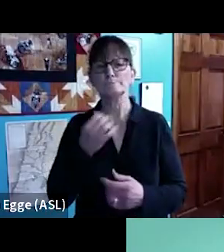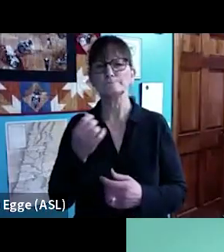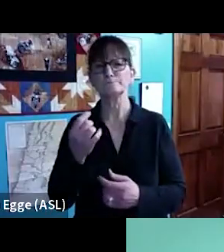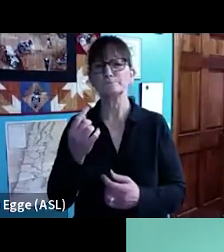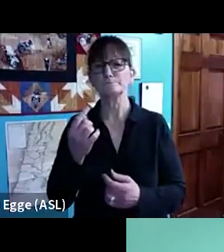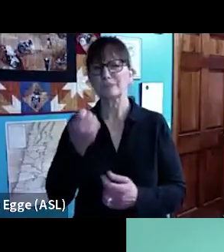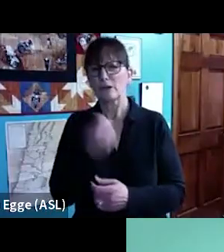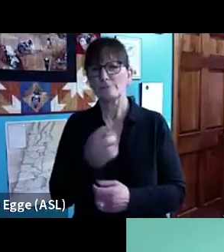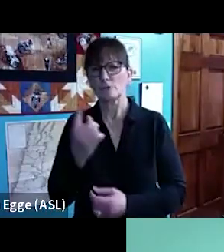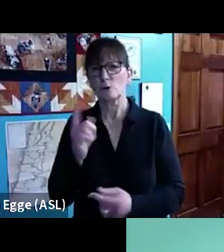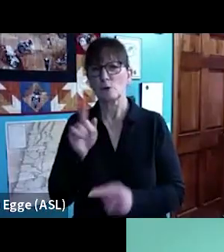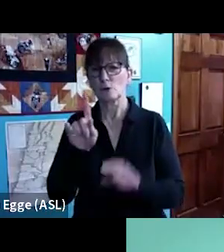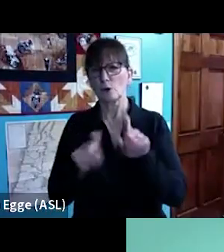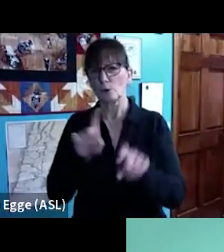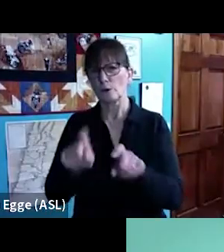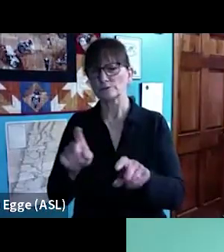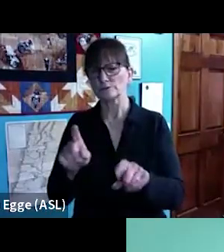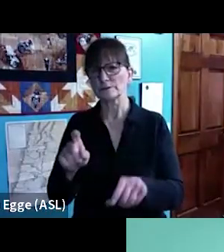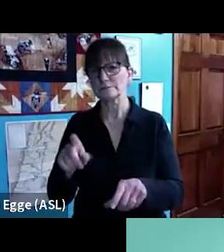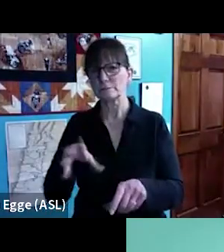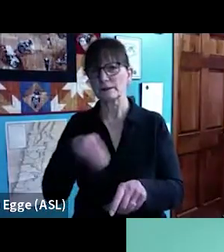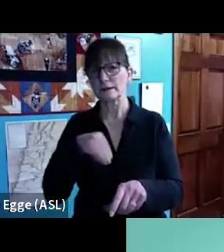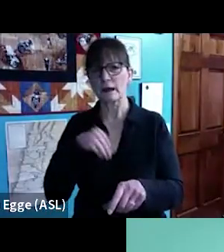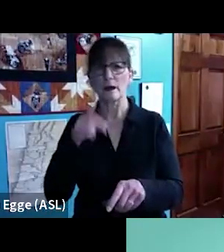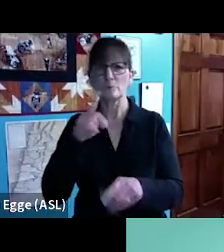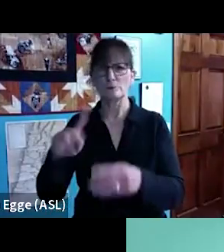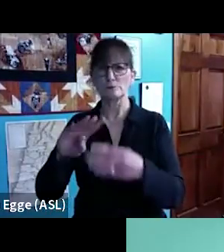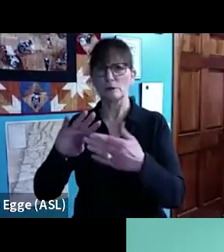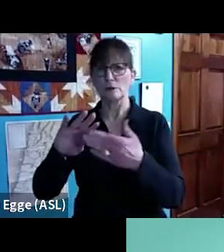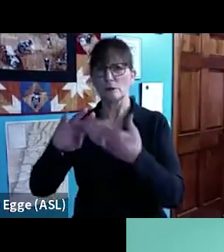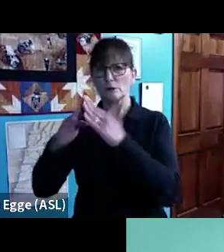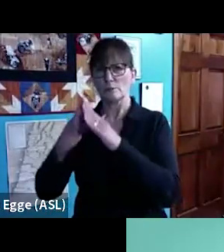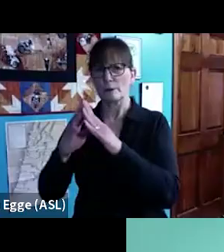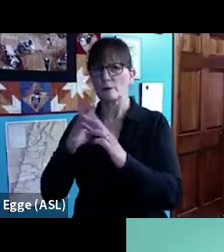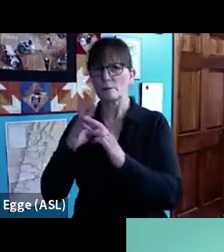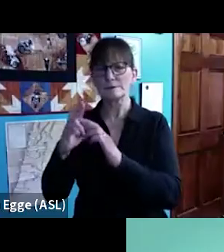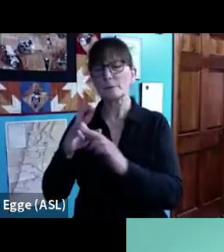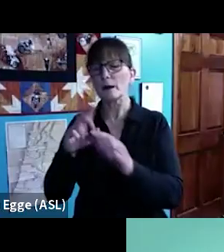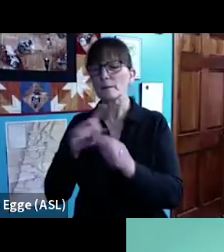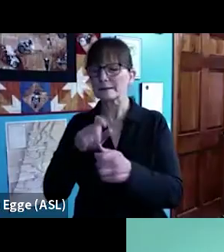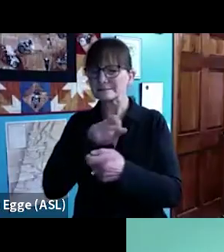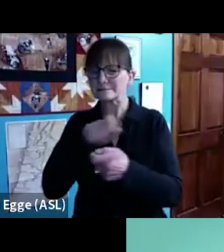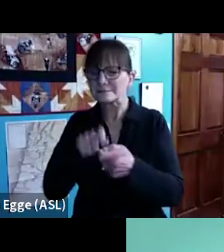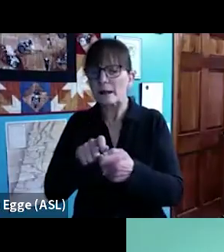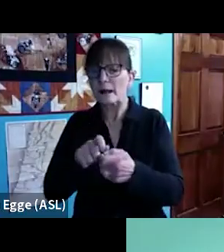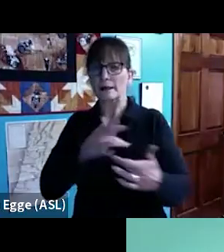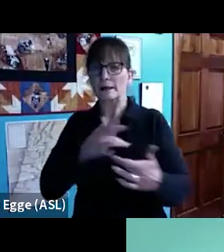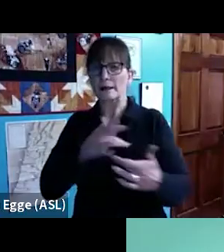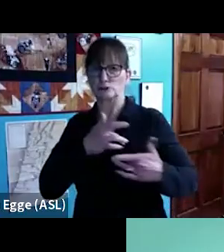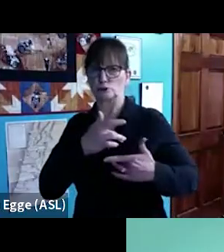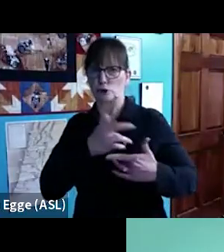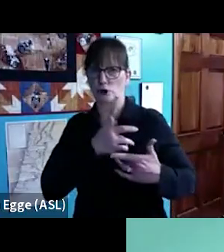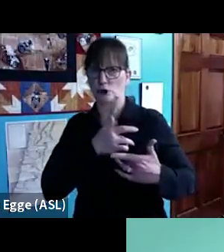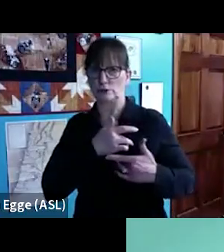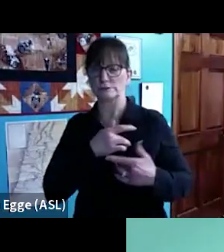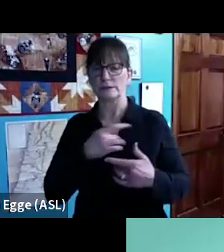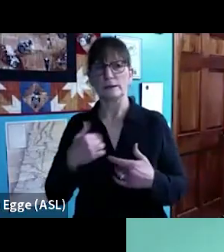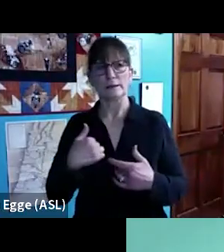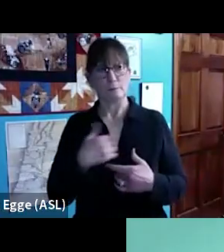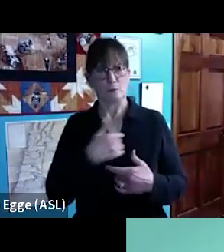A medida que surjan cambios, compartiré, como siempre lo hago con Pam, comunicados de prensa, cartas de colegas,